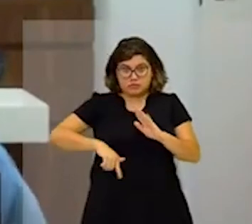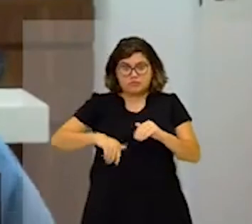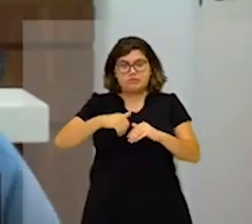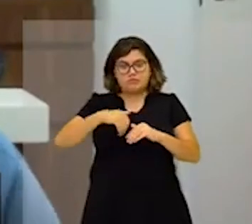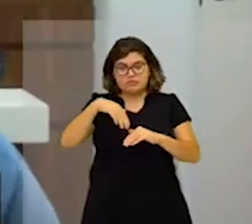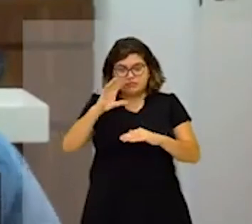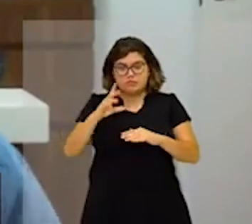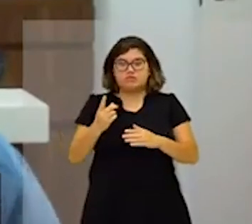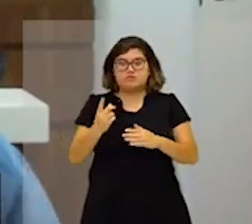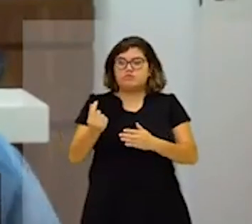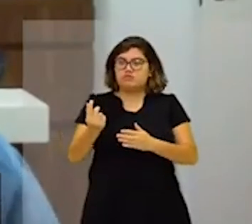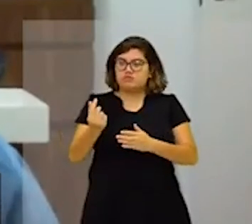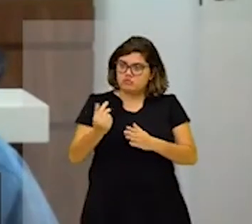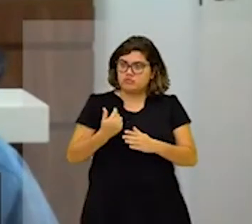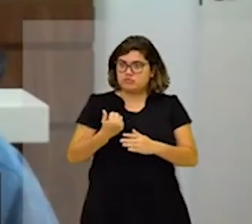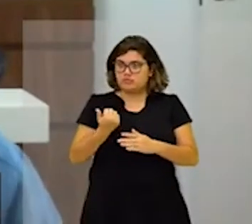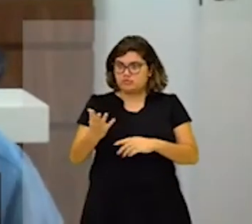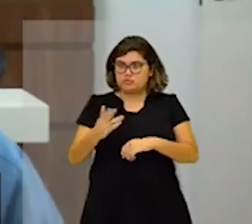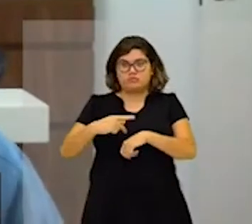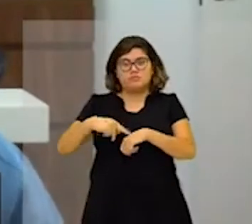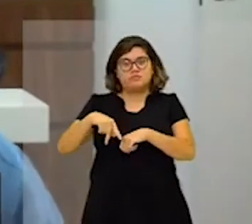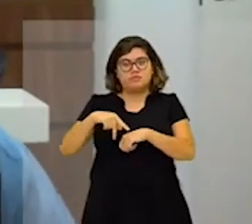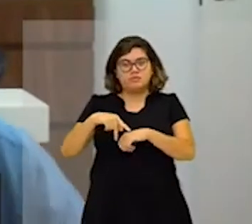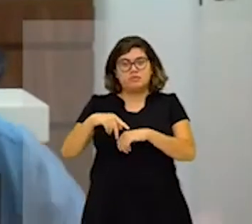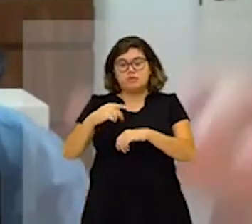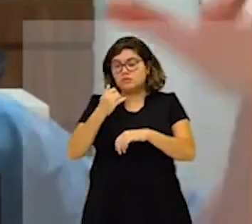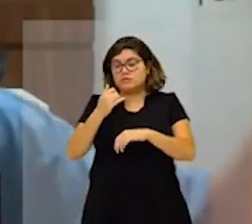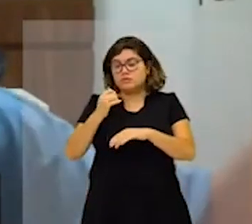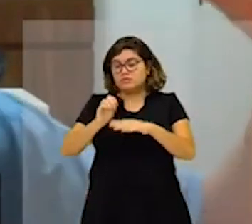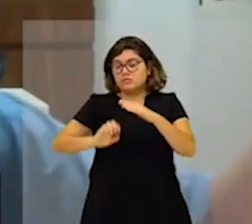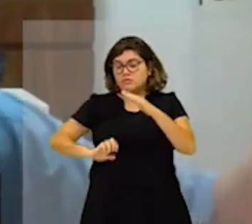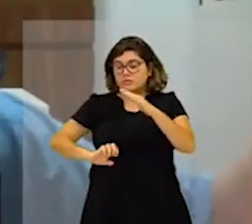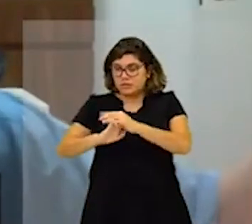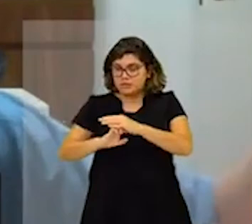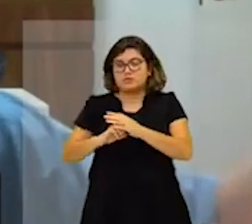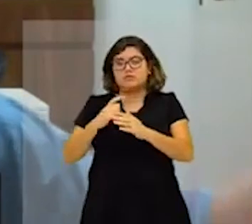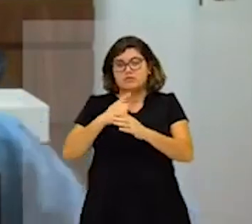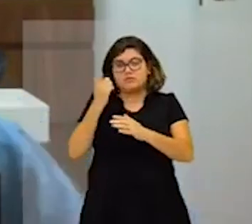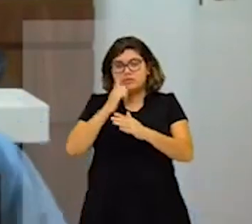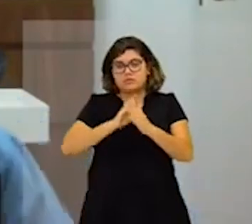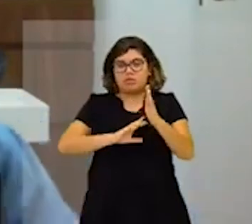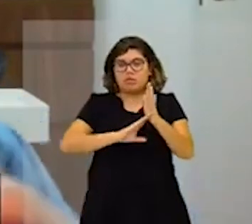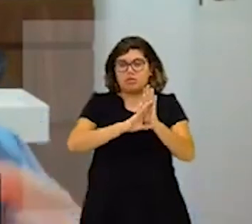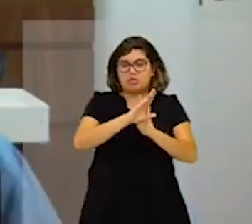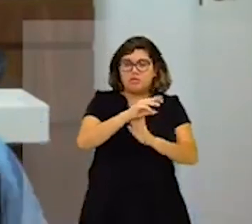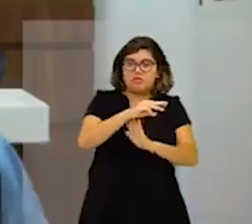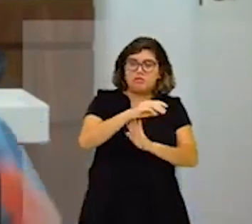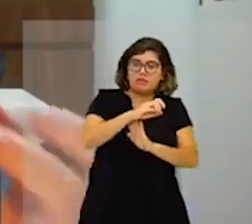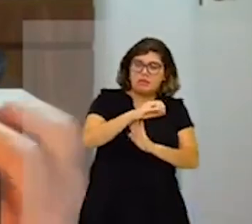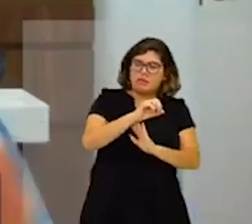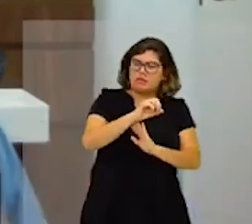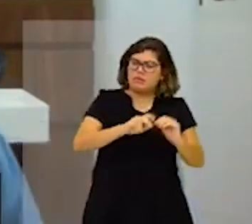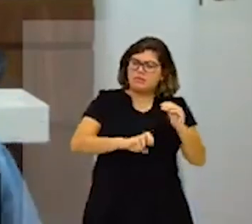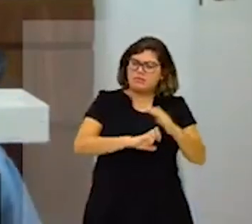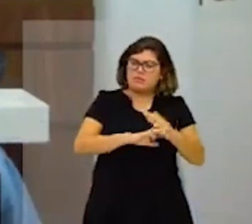é aumentar o peso do mercado e não restaurante empresa grande mas mesmo da Cidadania com suas